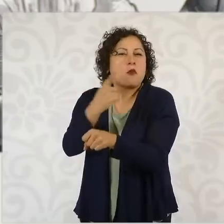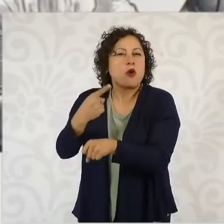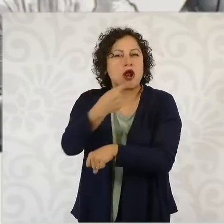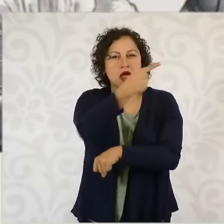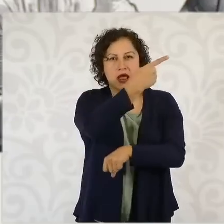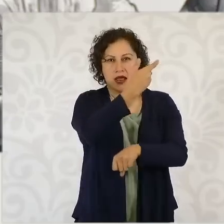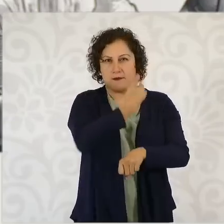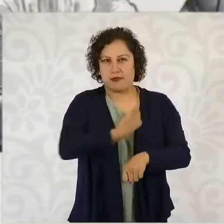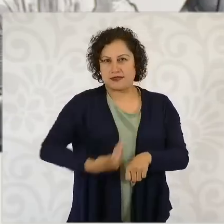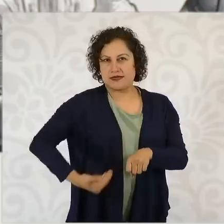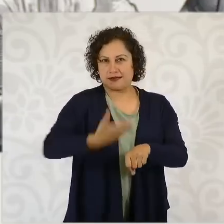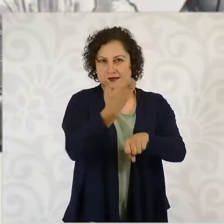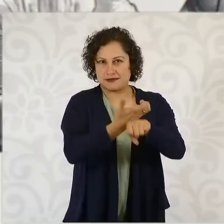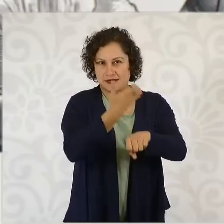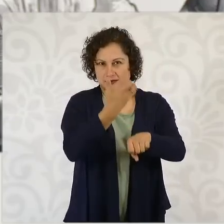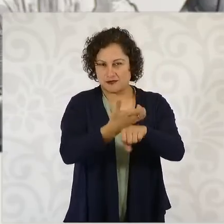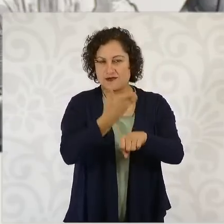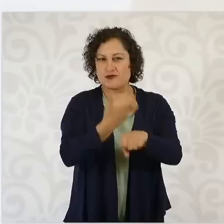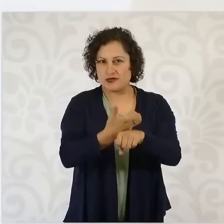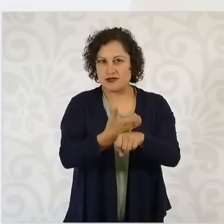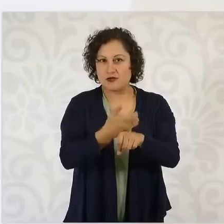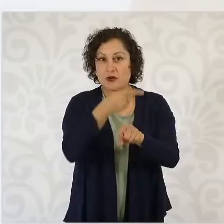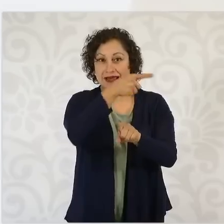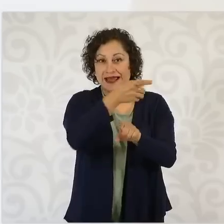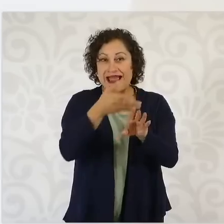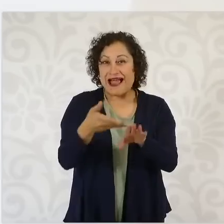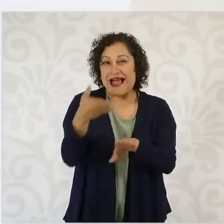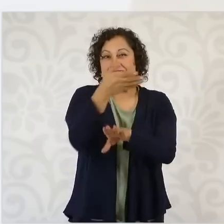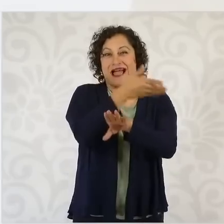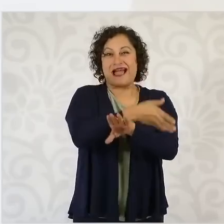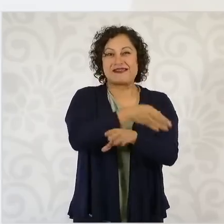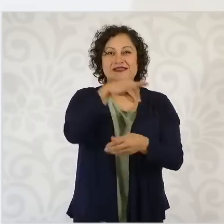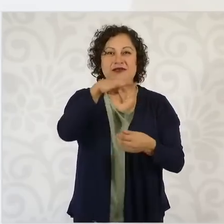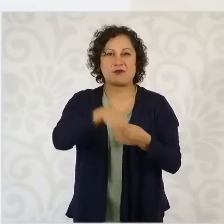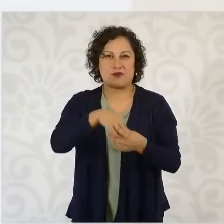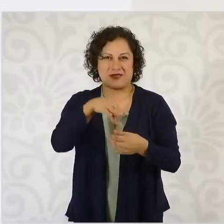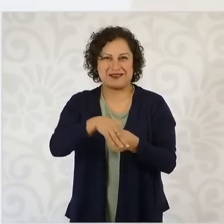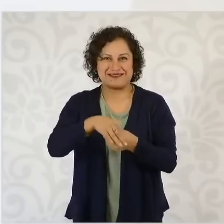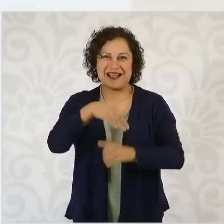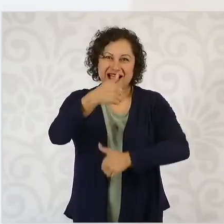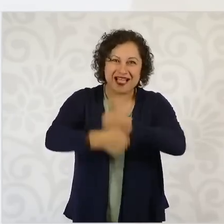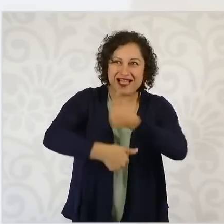cuando era ya presidente electo como candidato Y luego como presidente electo Entonces nosotros